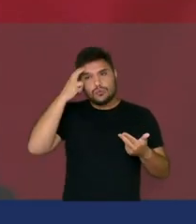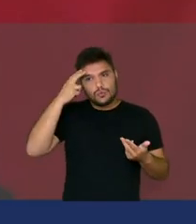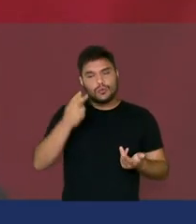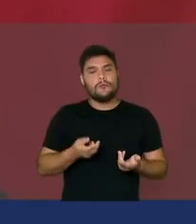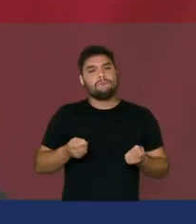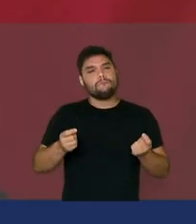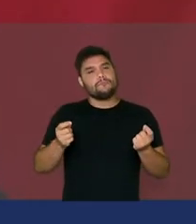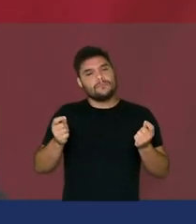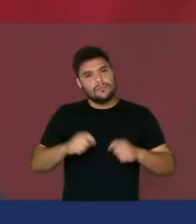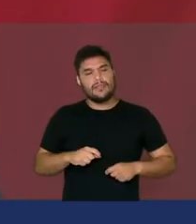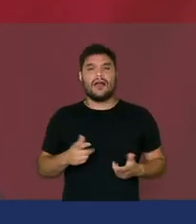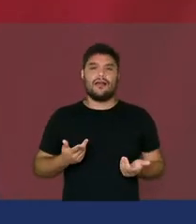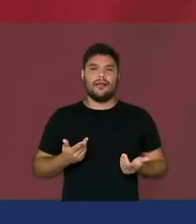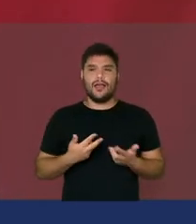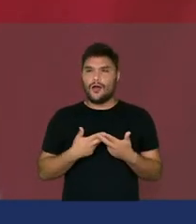PROJETOS, SEUS PEDIDOS, DEMANDAS, AQUILO QUE VAI FAZER